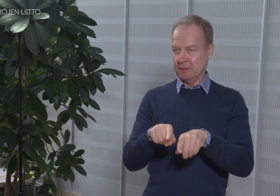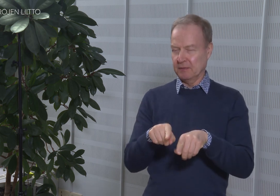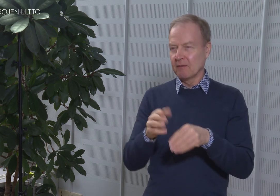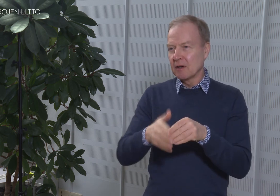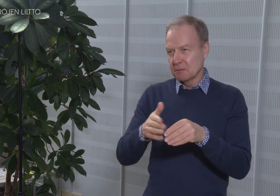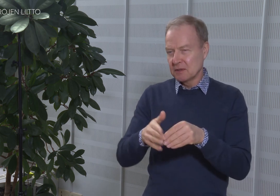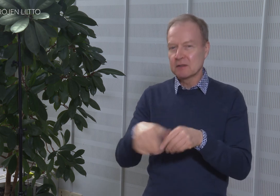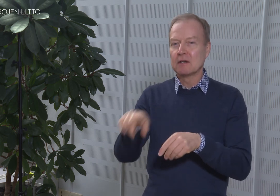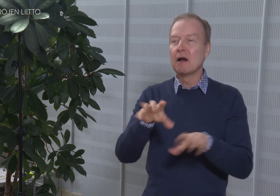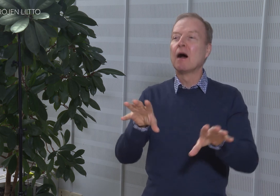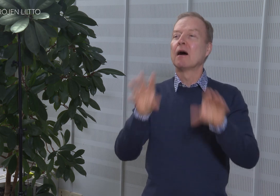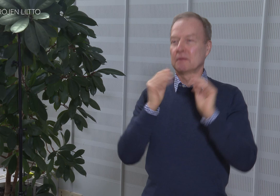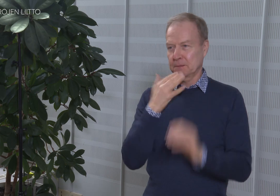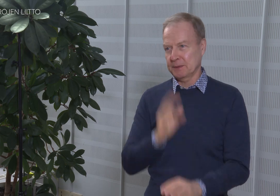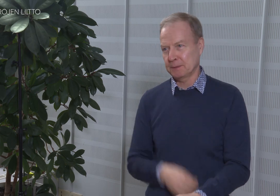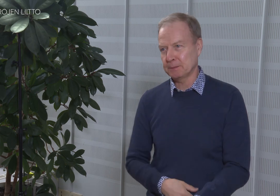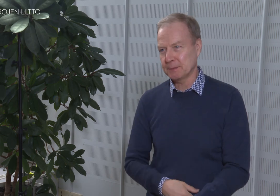jotta yhteisömme jäsenet ymmärtäisivät ne paremmin.